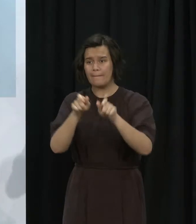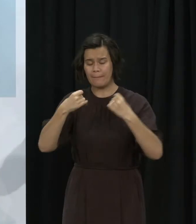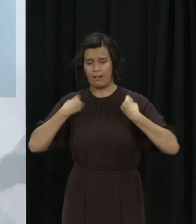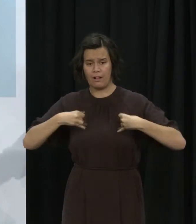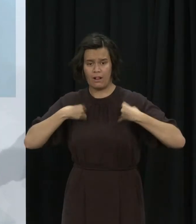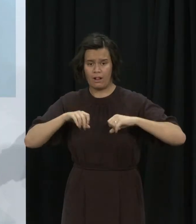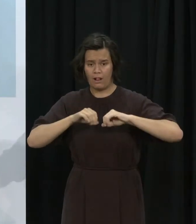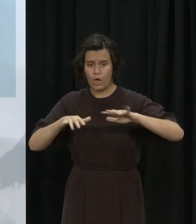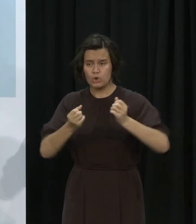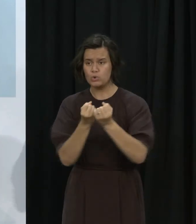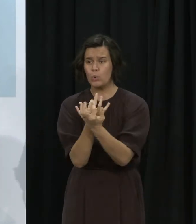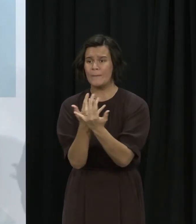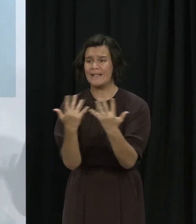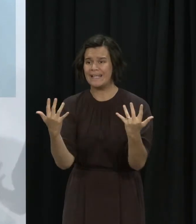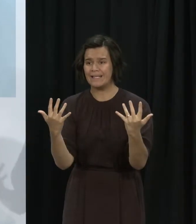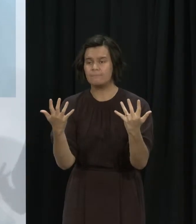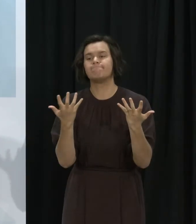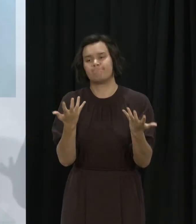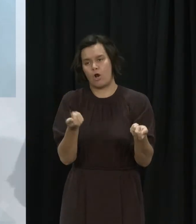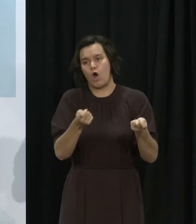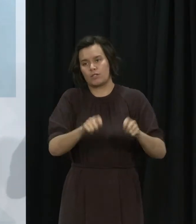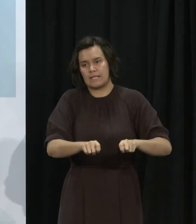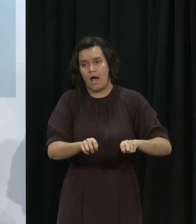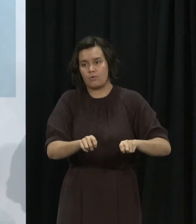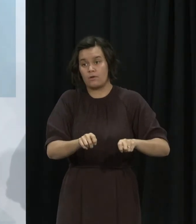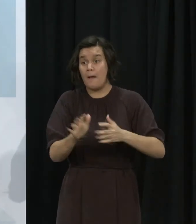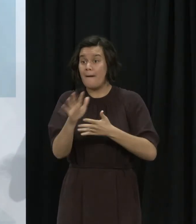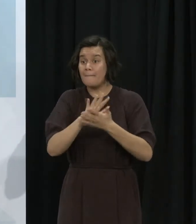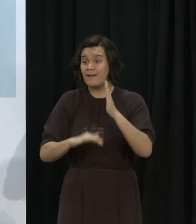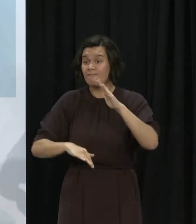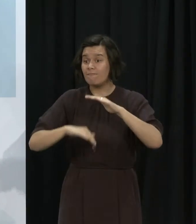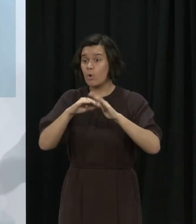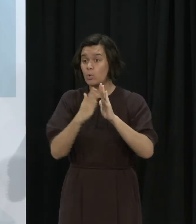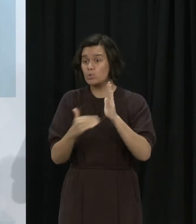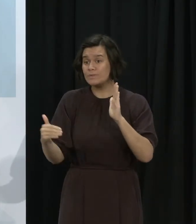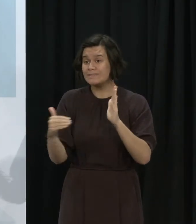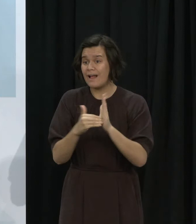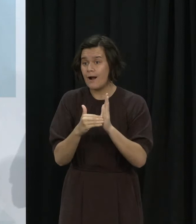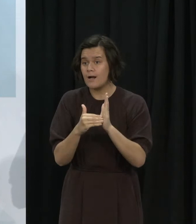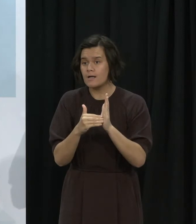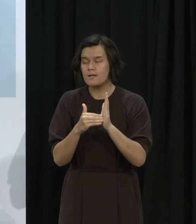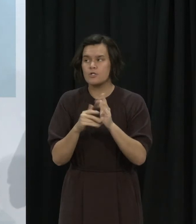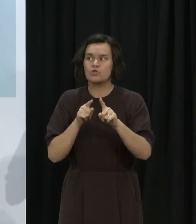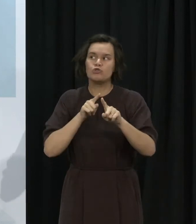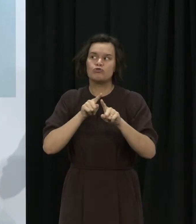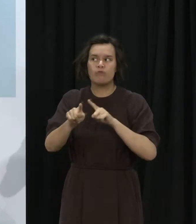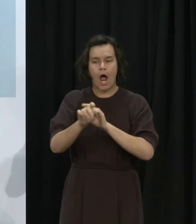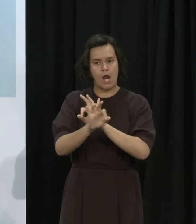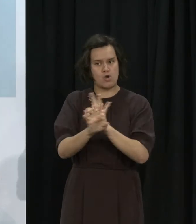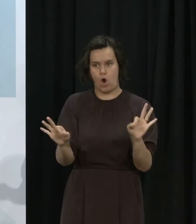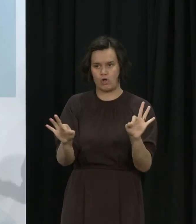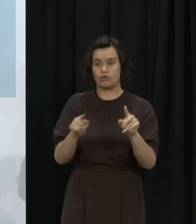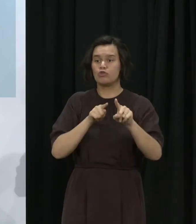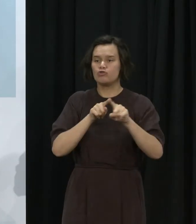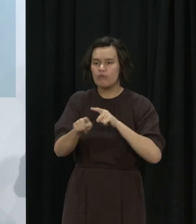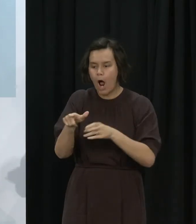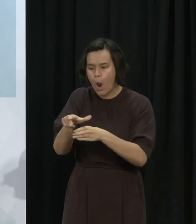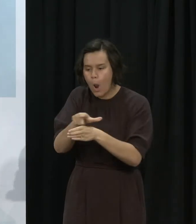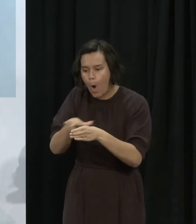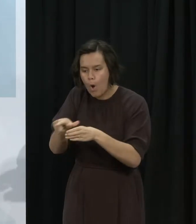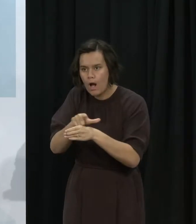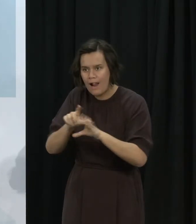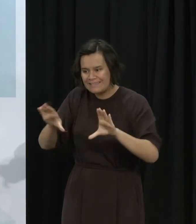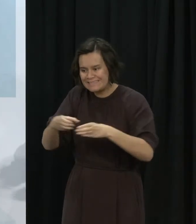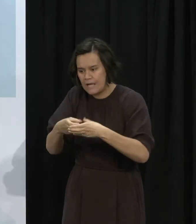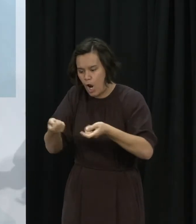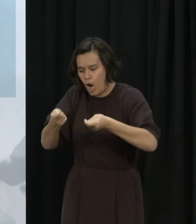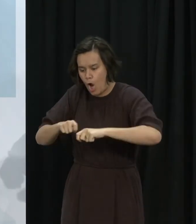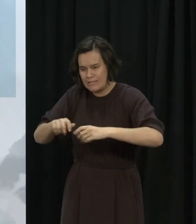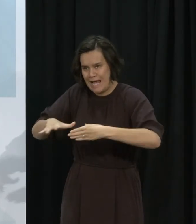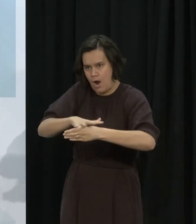tino tika i roto i te kaupapa o